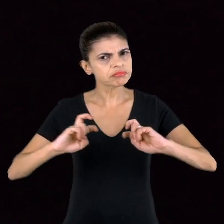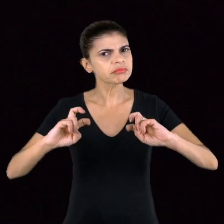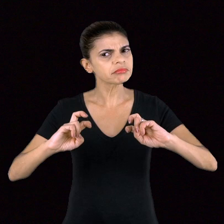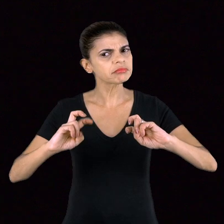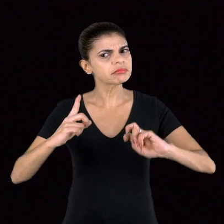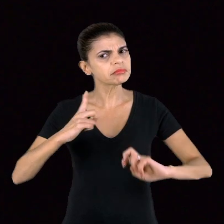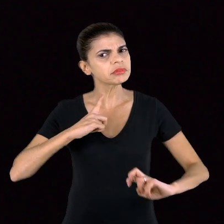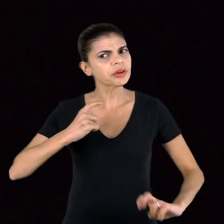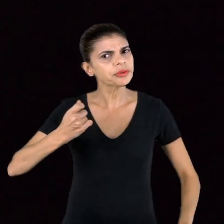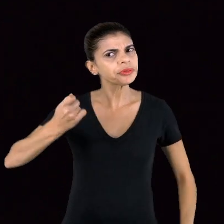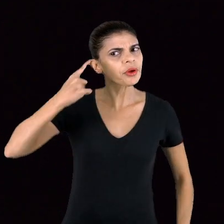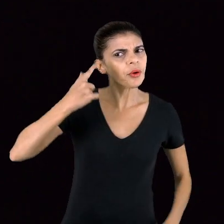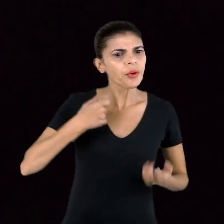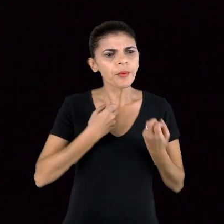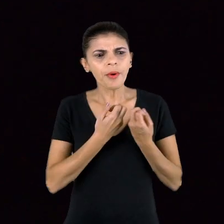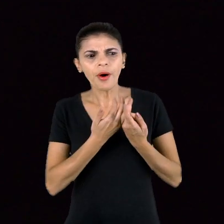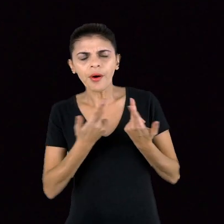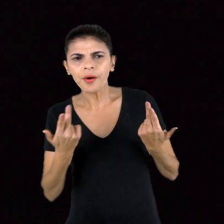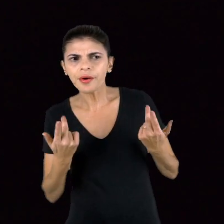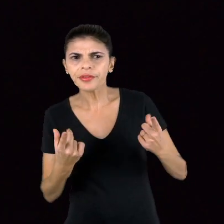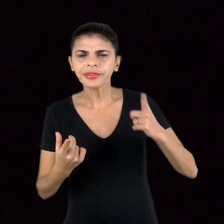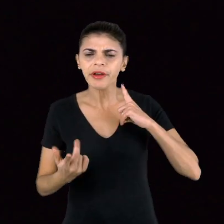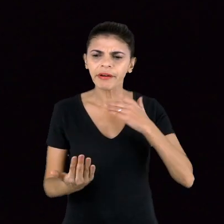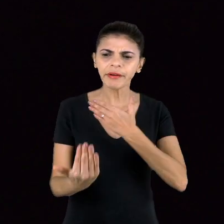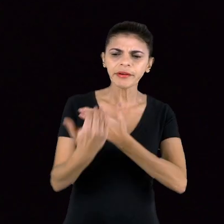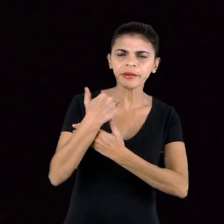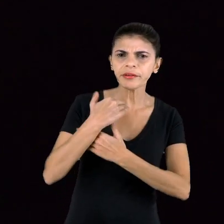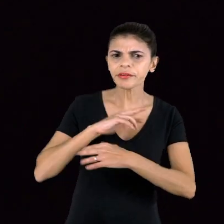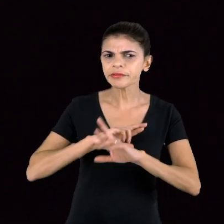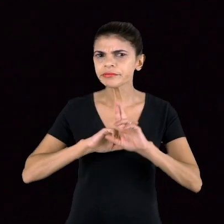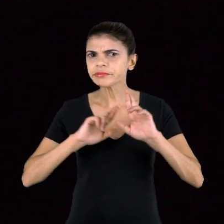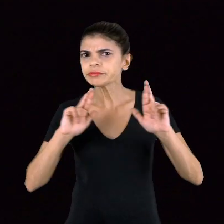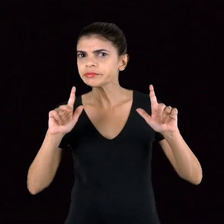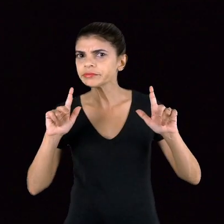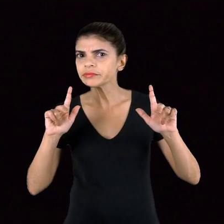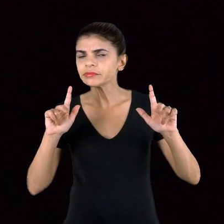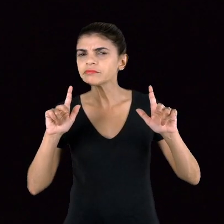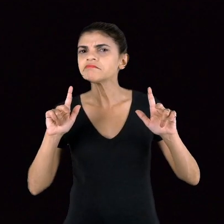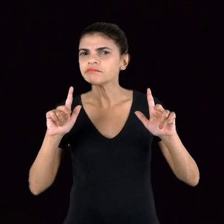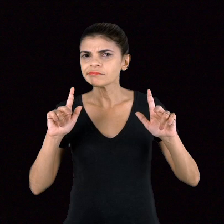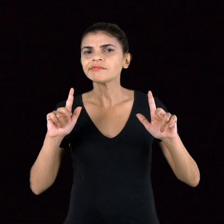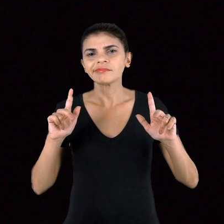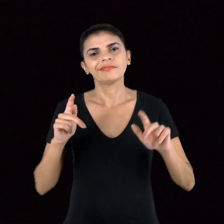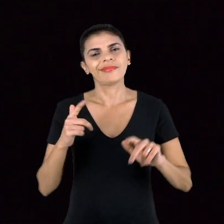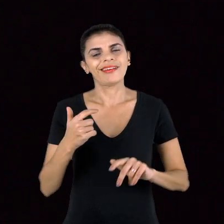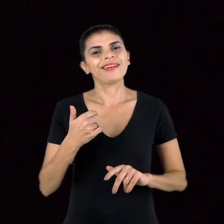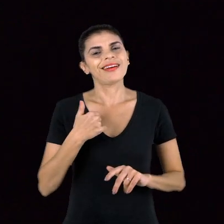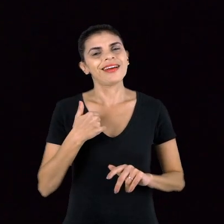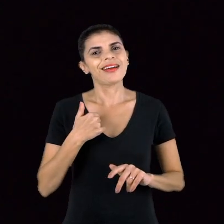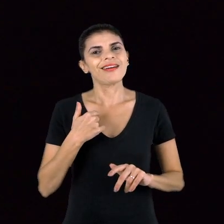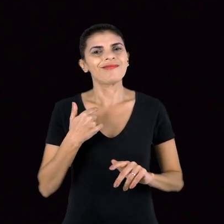Porque até então, assim, pra mim não... Assim, eu fui dispensada da percepção,